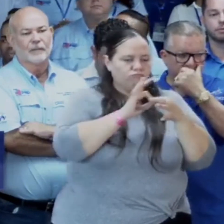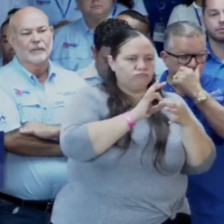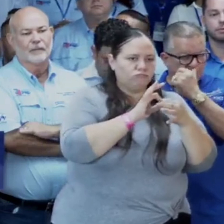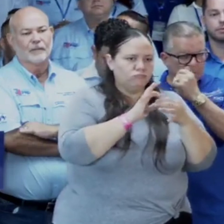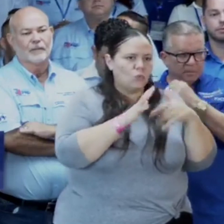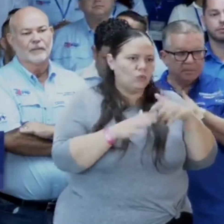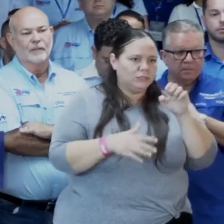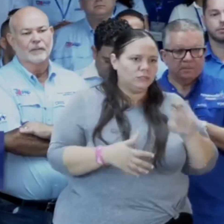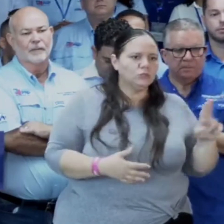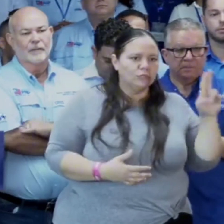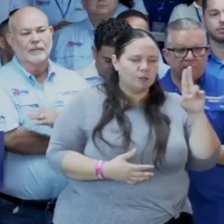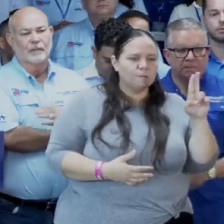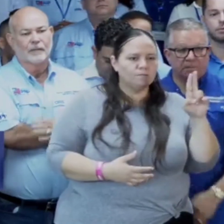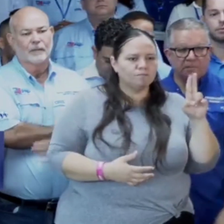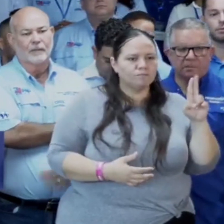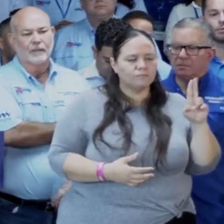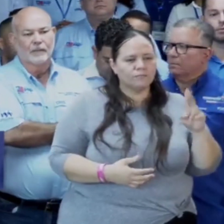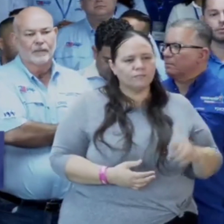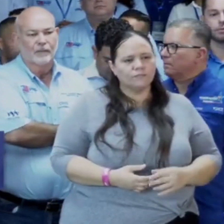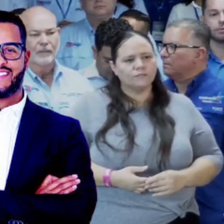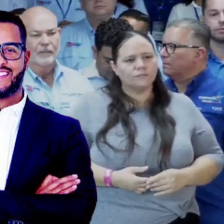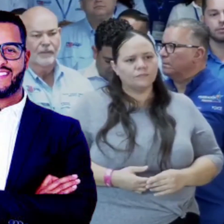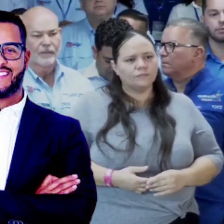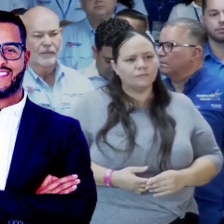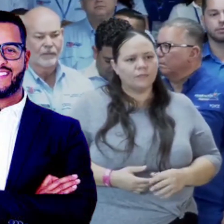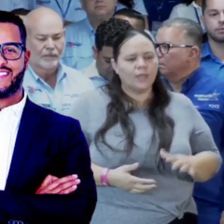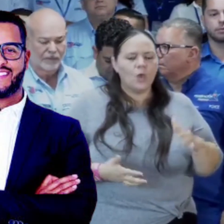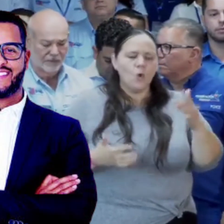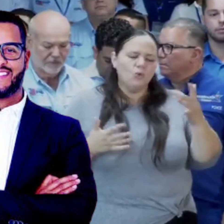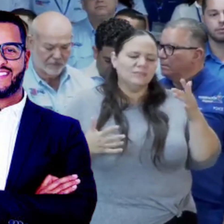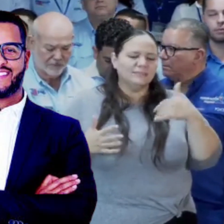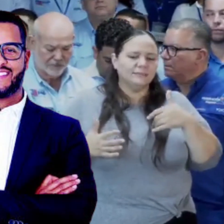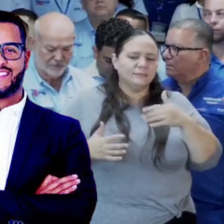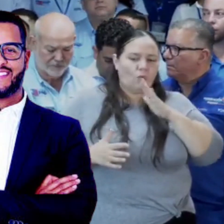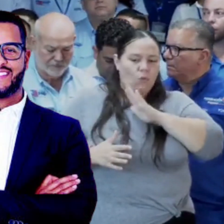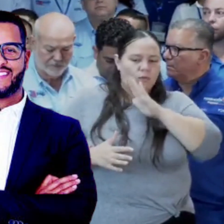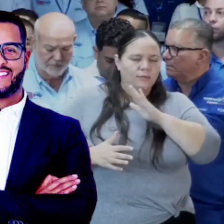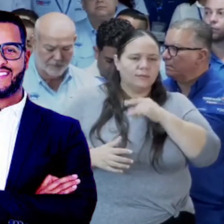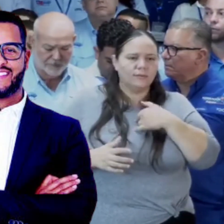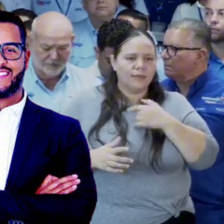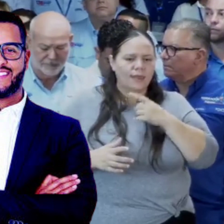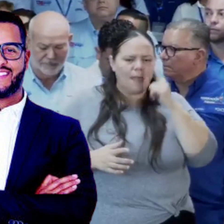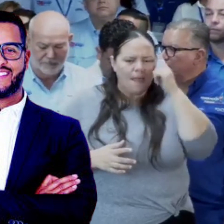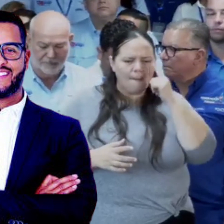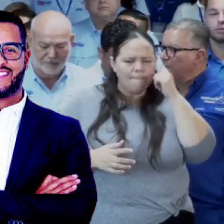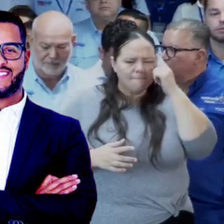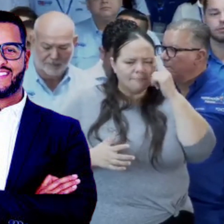usted considera competencia es a juanma y no a Jesús Manuel yo considero competencia a todos